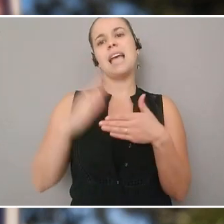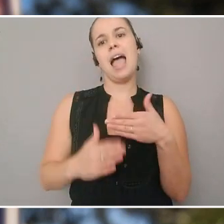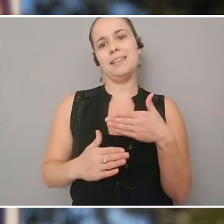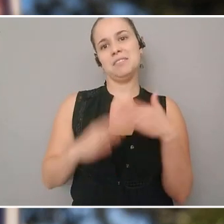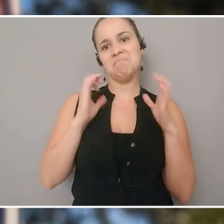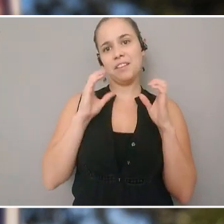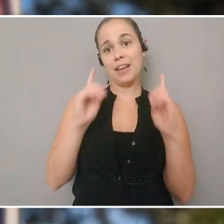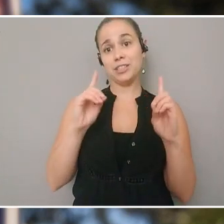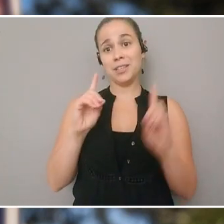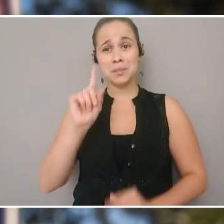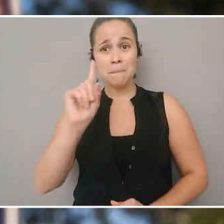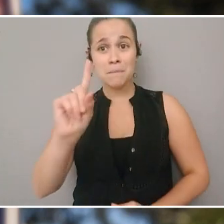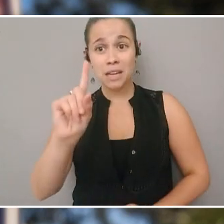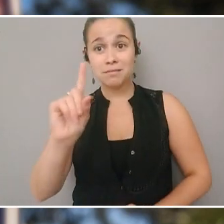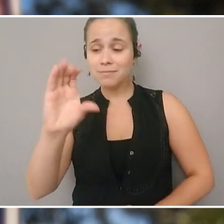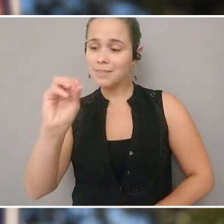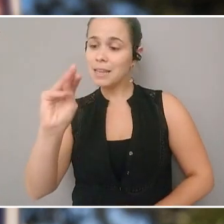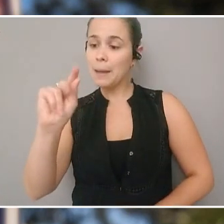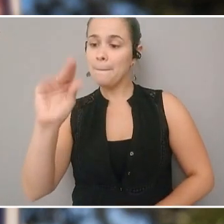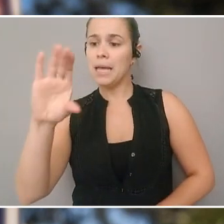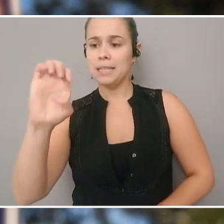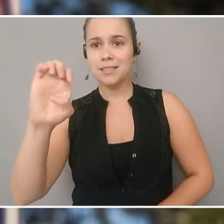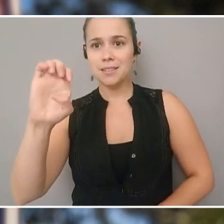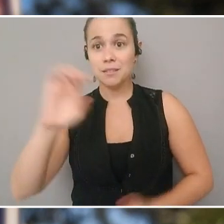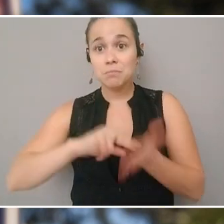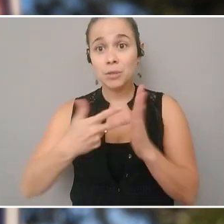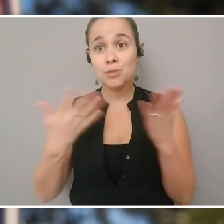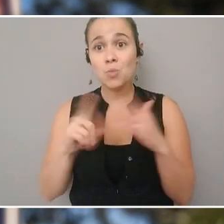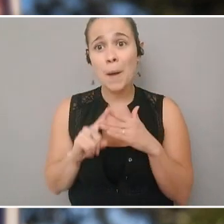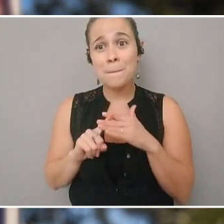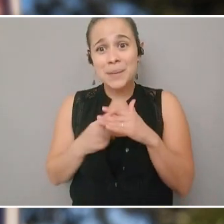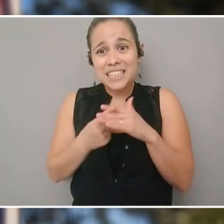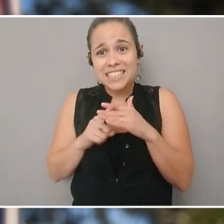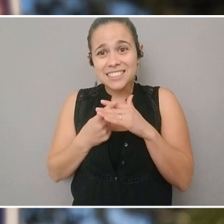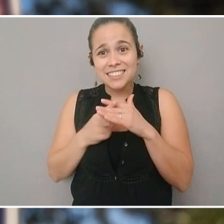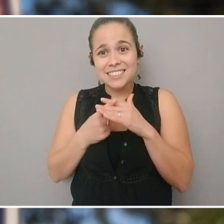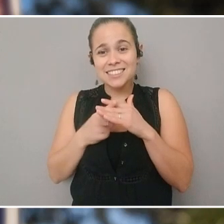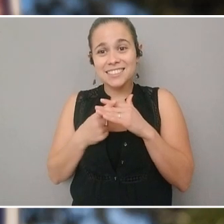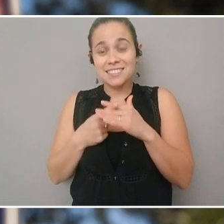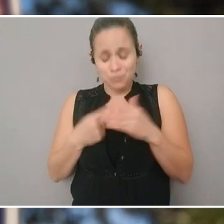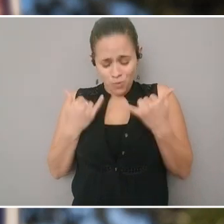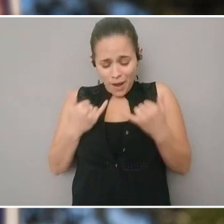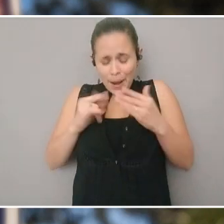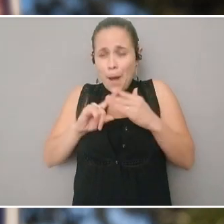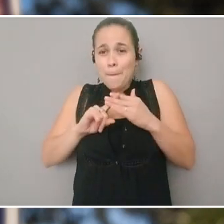palabra "comence" significa comenzar o un